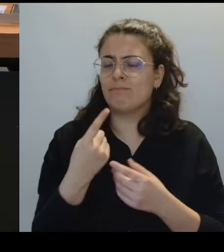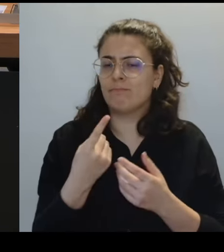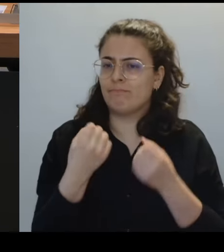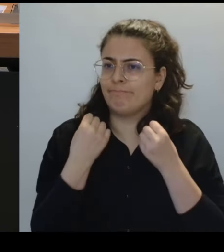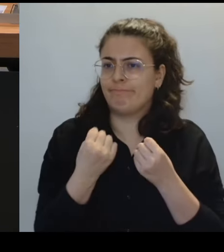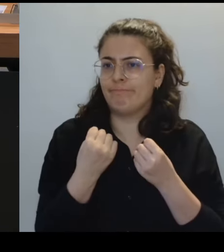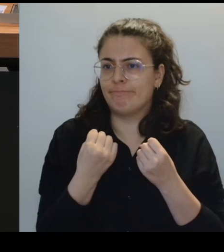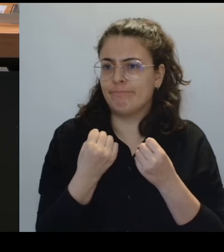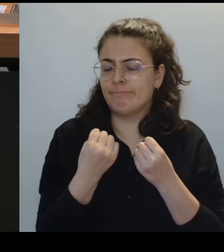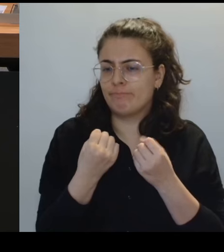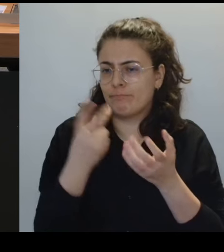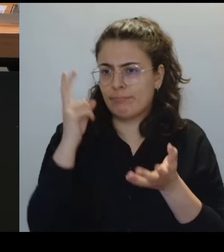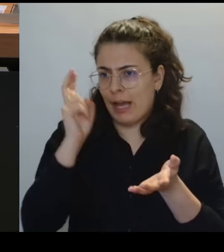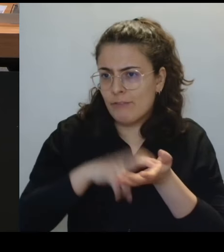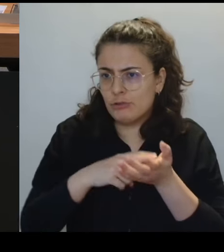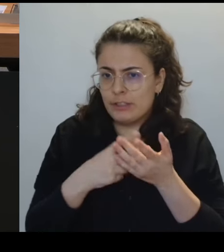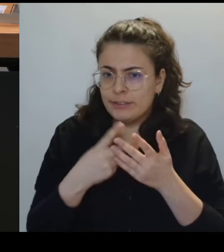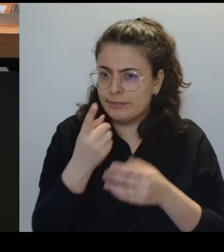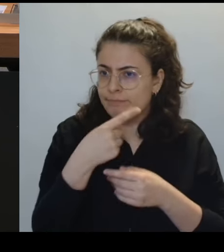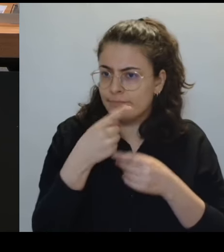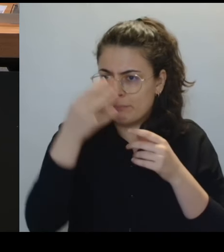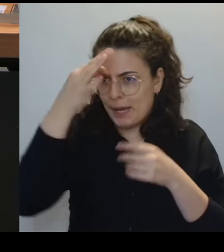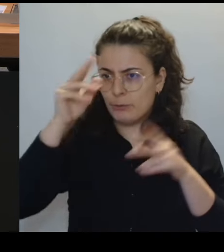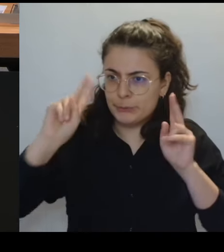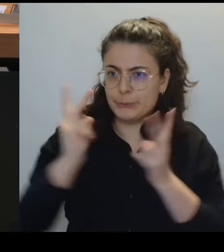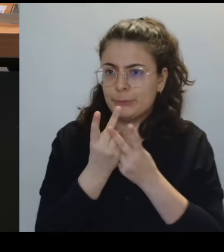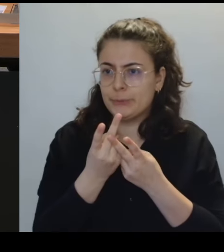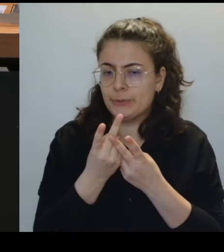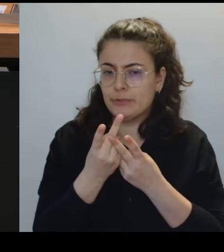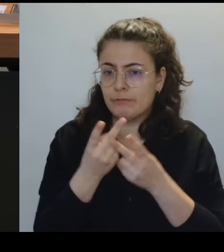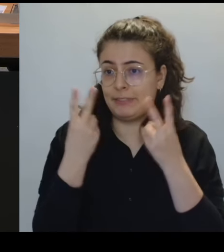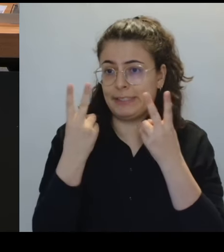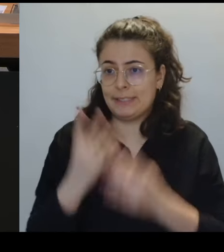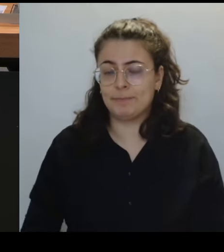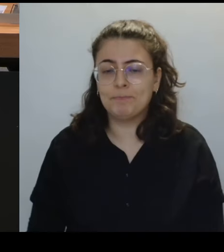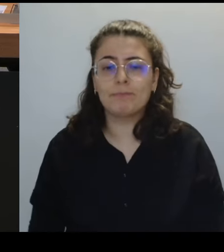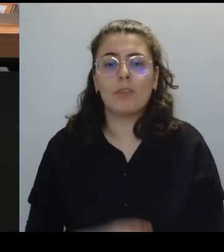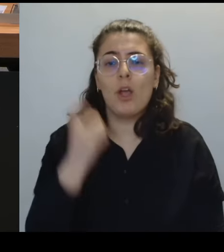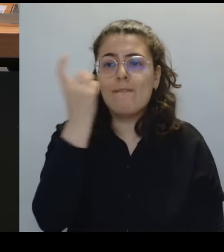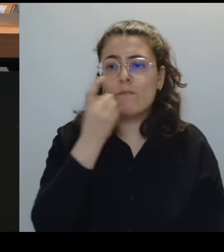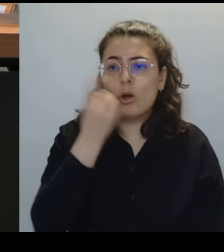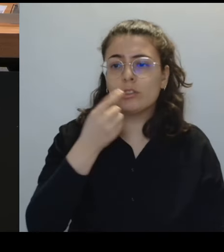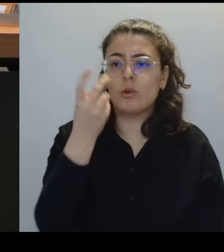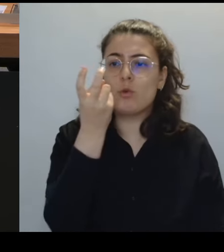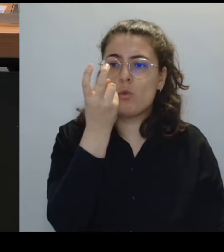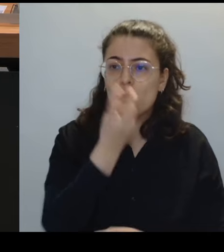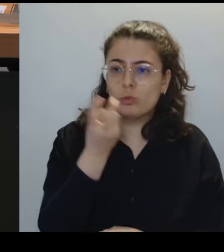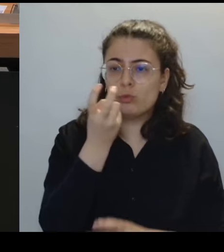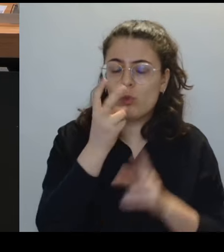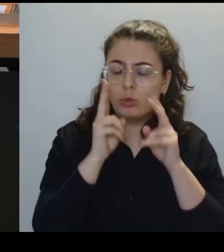Die Vorsorgeuntersuchung U 10, U 11 und J2 werden von Kinder und Jugendärztinnen als Zusatzleistung zu den